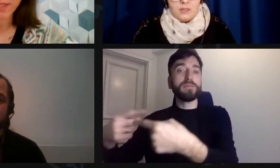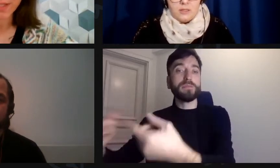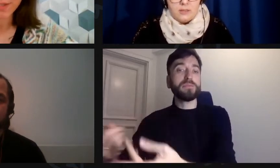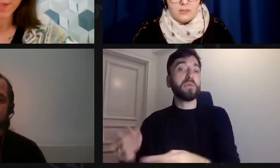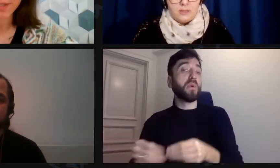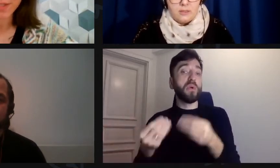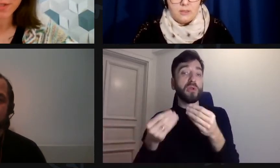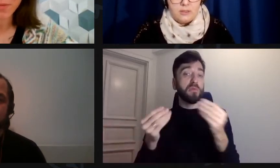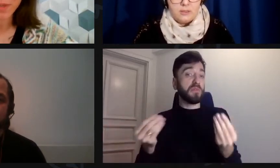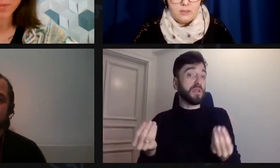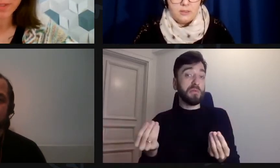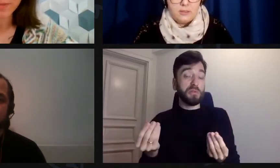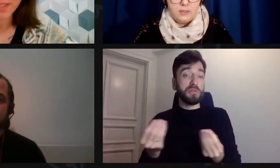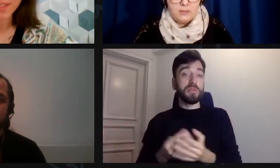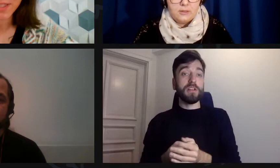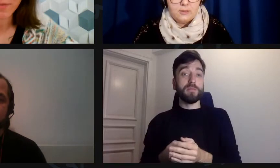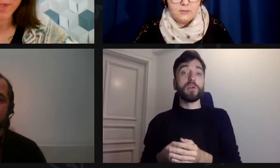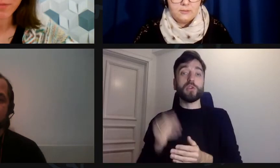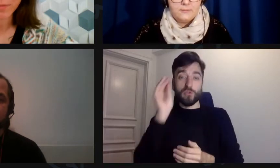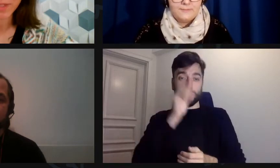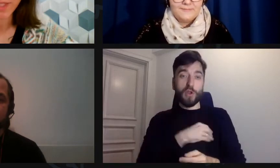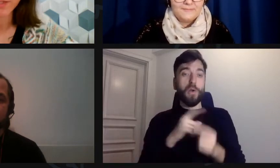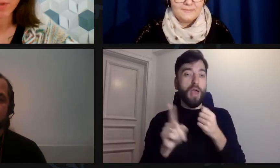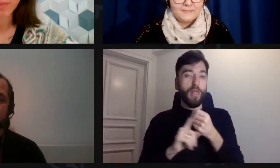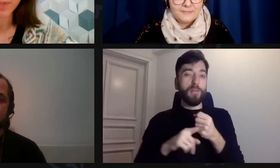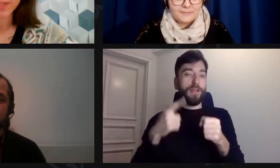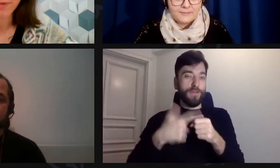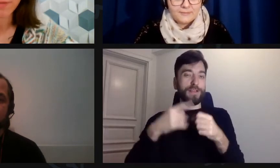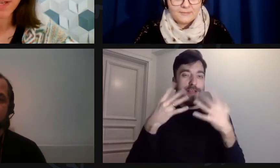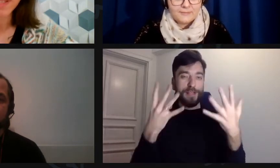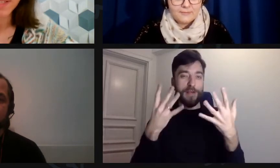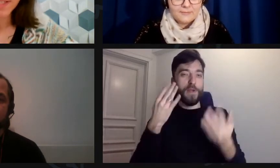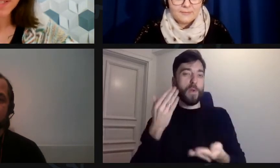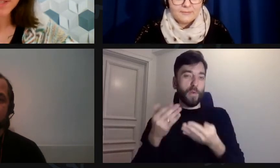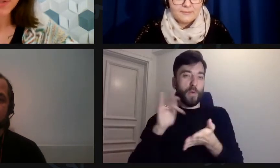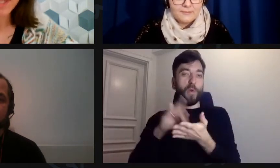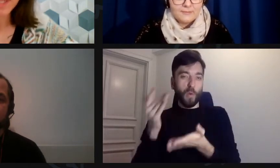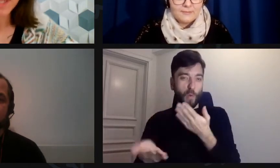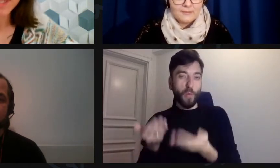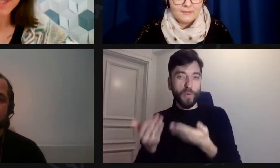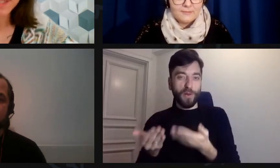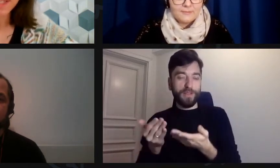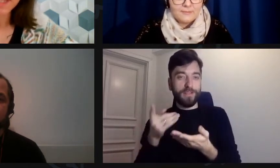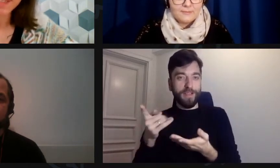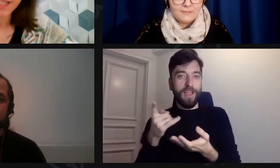Bo jednak szkoła numer 29 w Lublinie jest znana z tego,